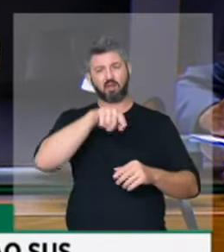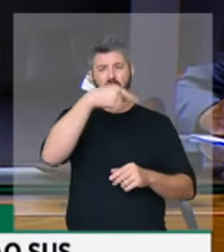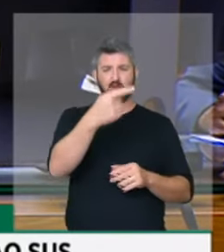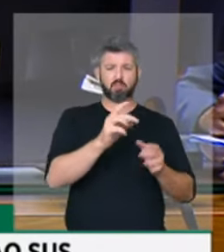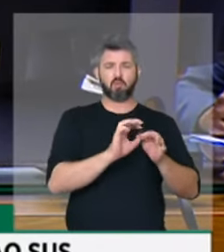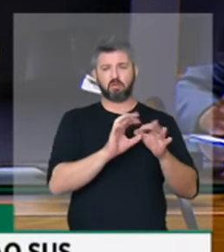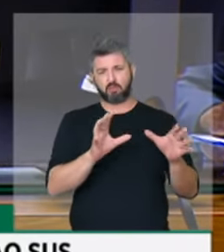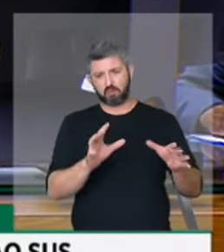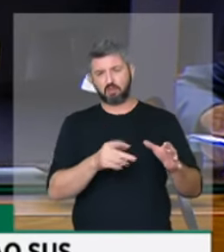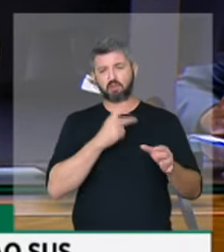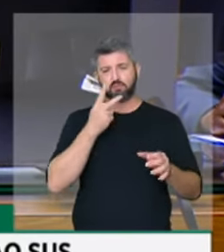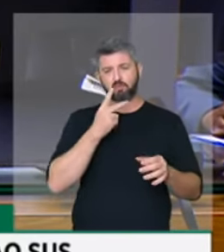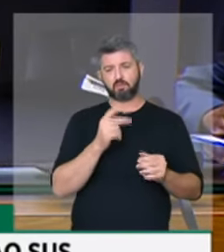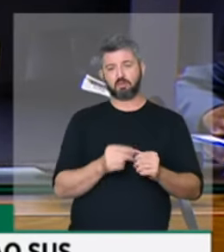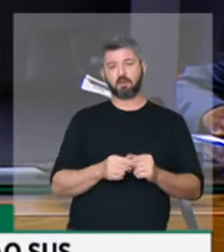REDAÇÃO NÚMERO UM. AQUELES